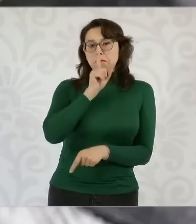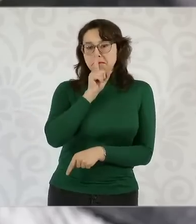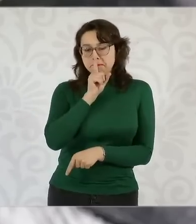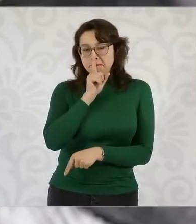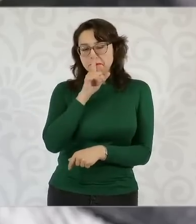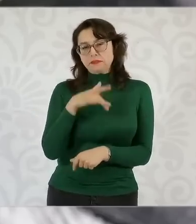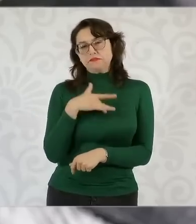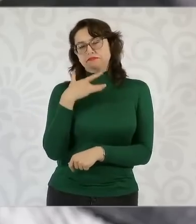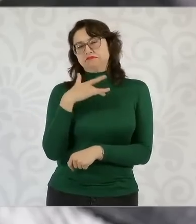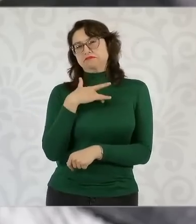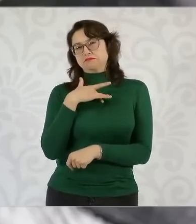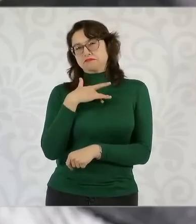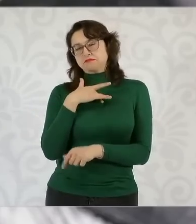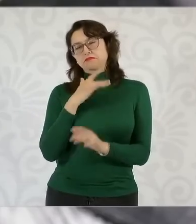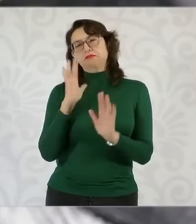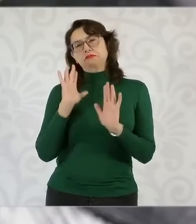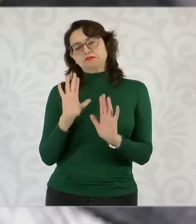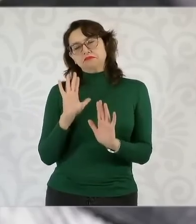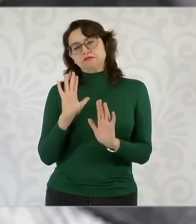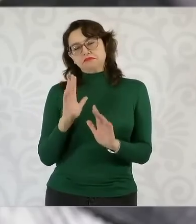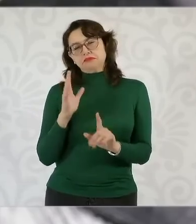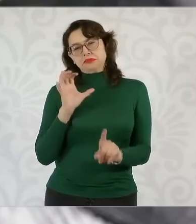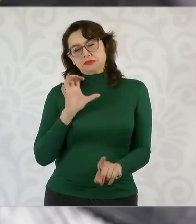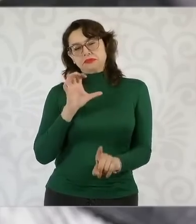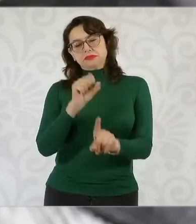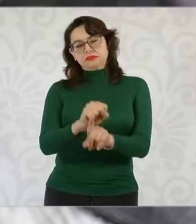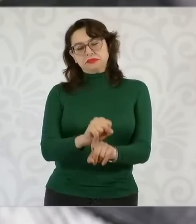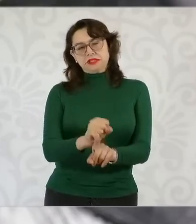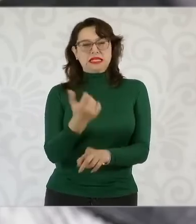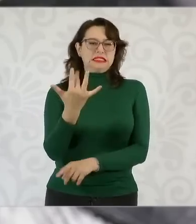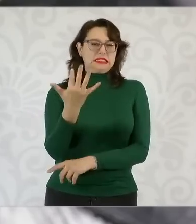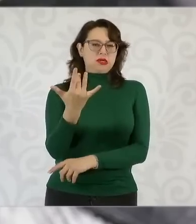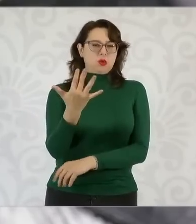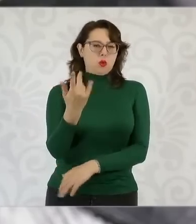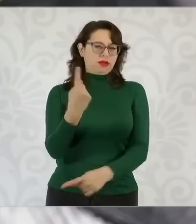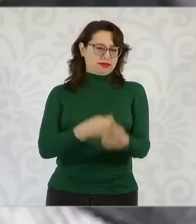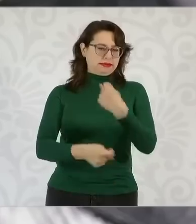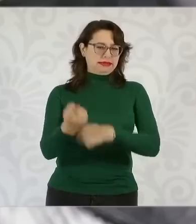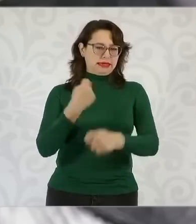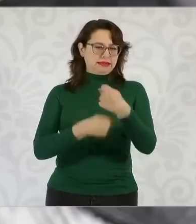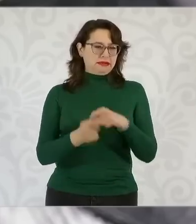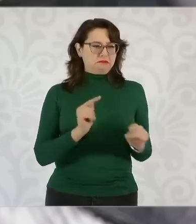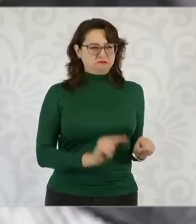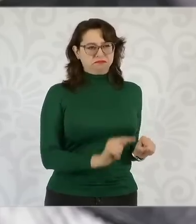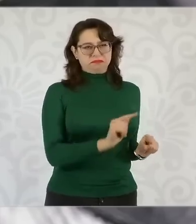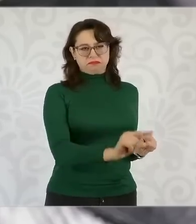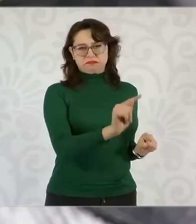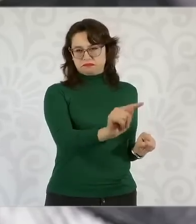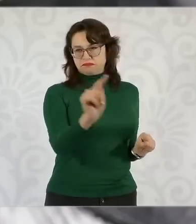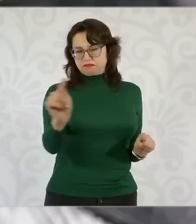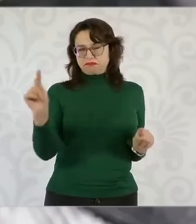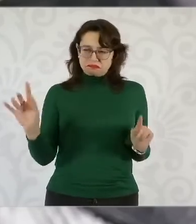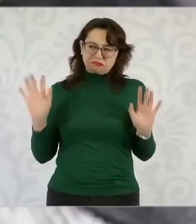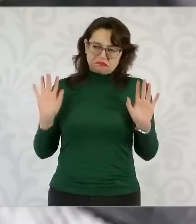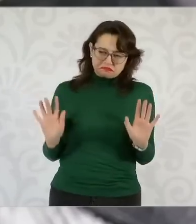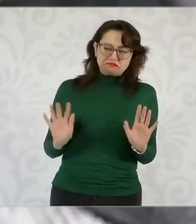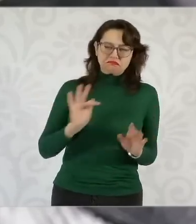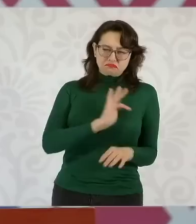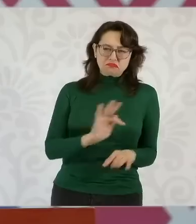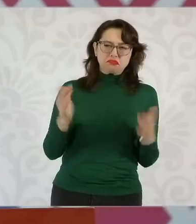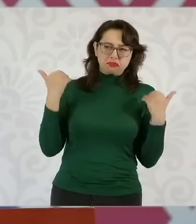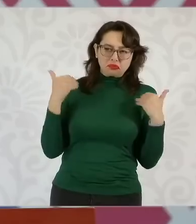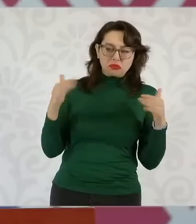era llegar a su a tener 50 tiendas en el país pero algo increíble sucedió el concepto de Hazlo tú